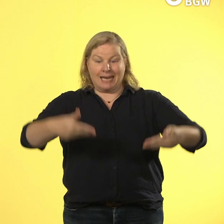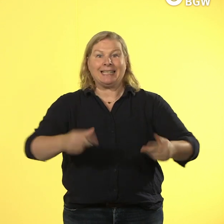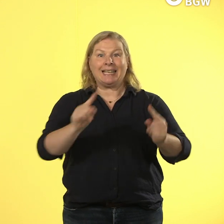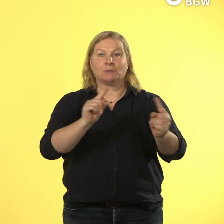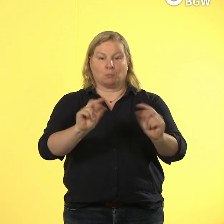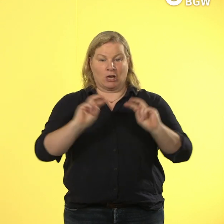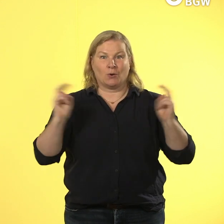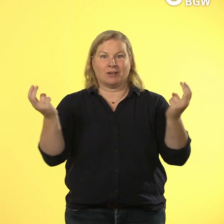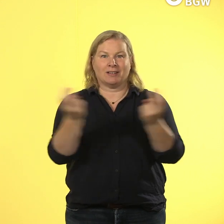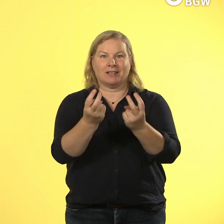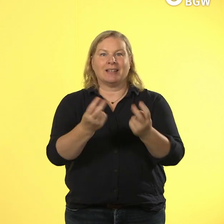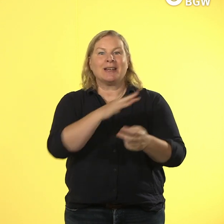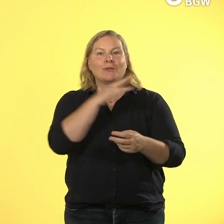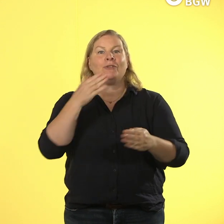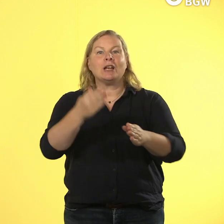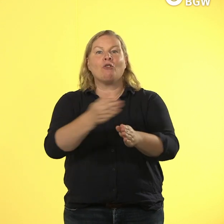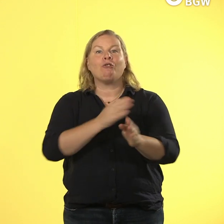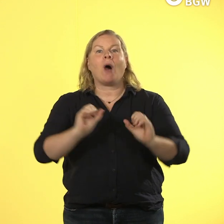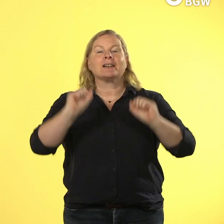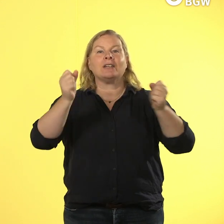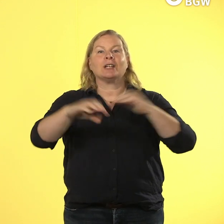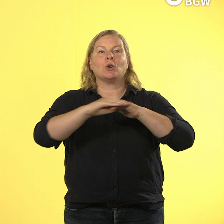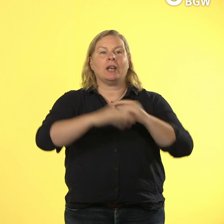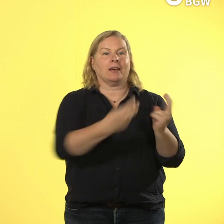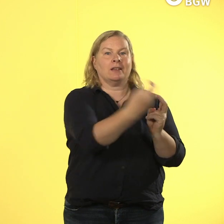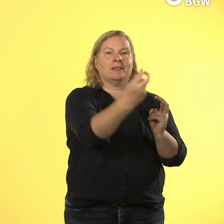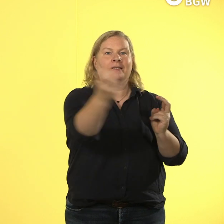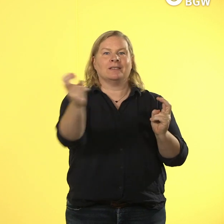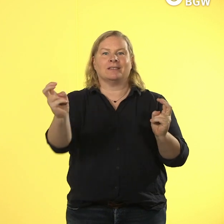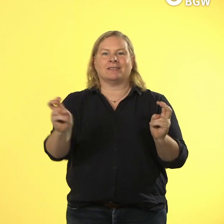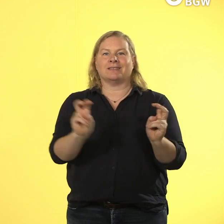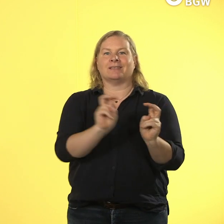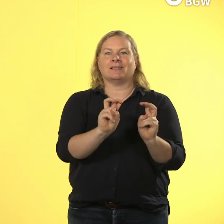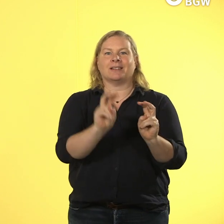in unterschiedlichen Lagern, und es kann zu nichts Gutem führen. Das geht noch weiter.